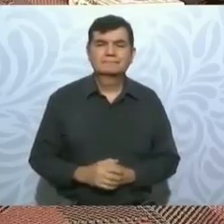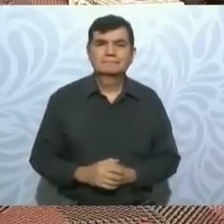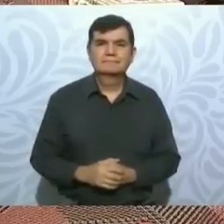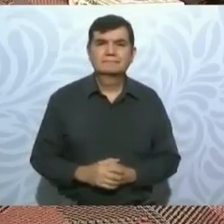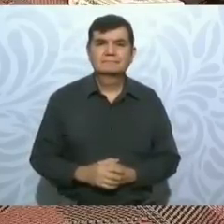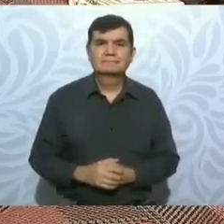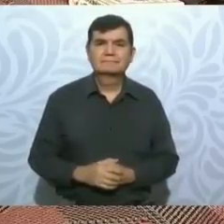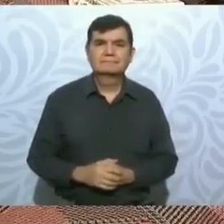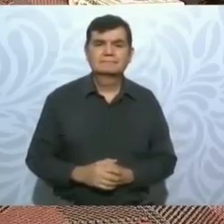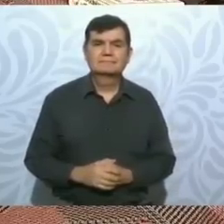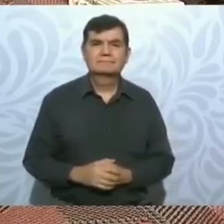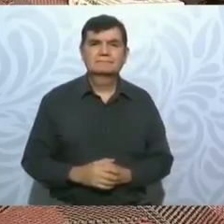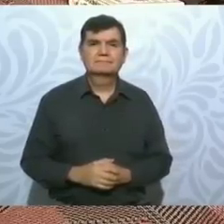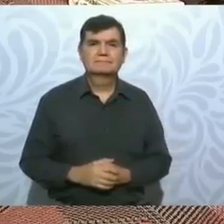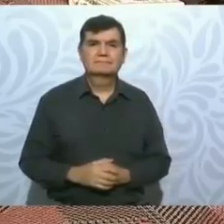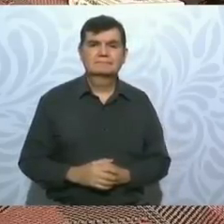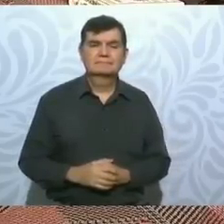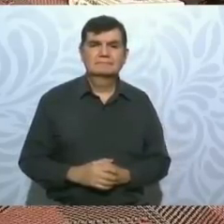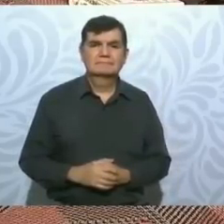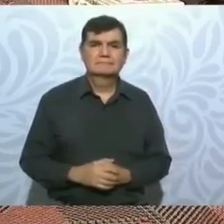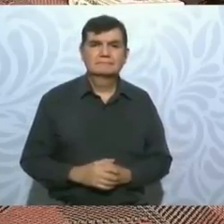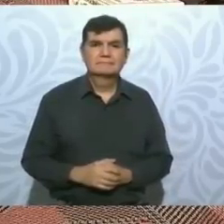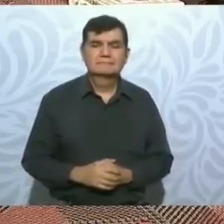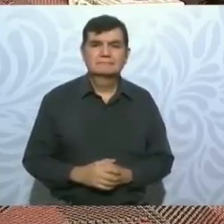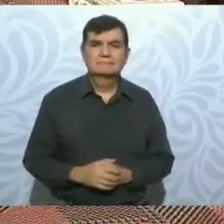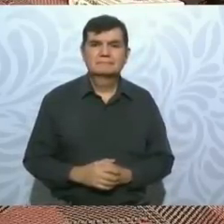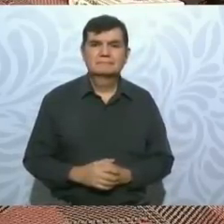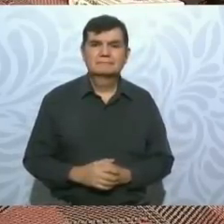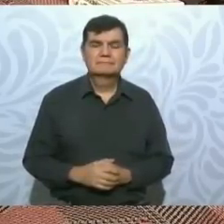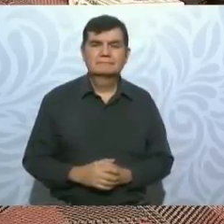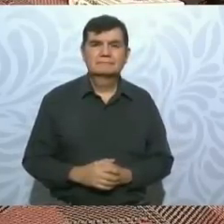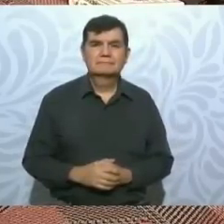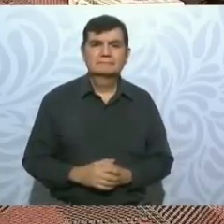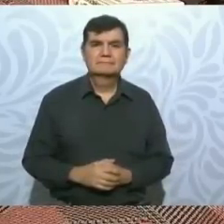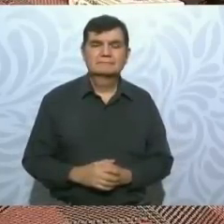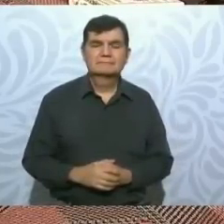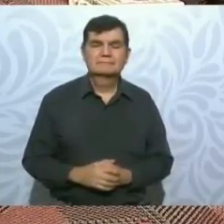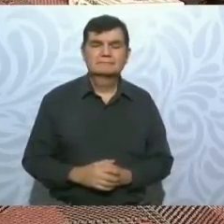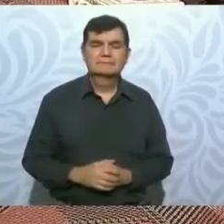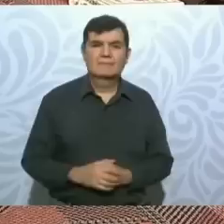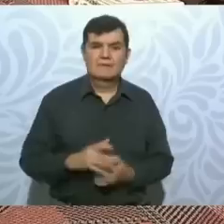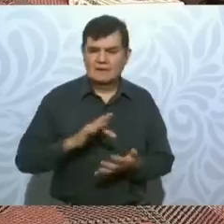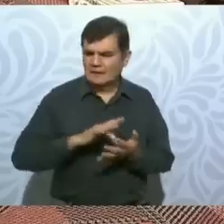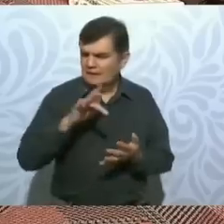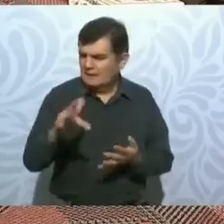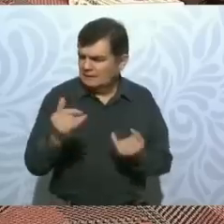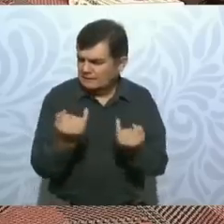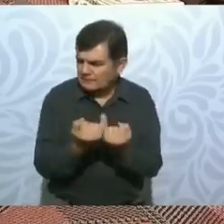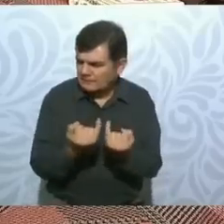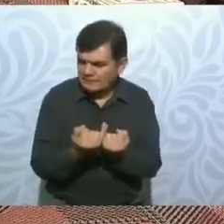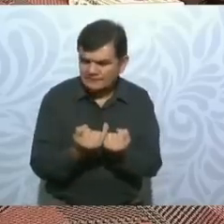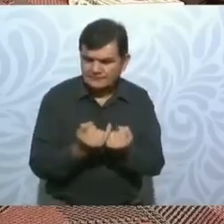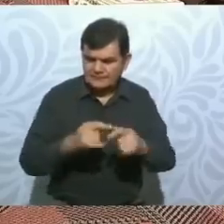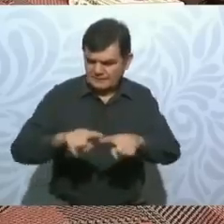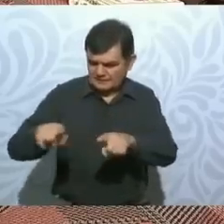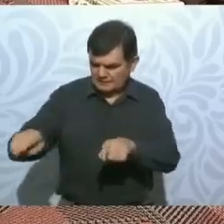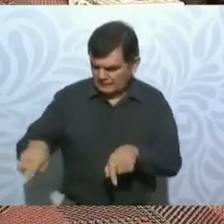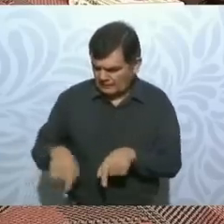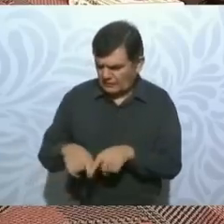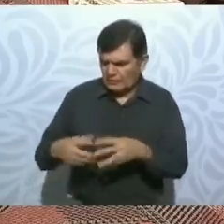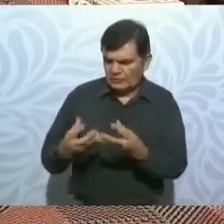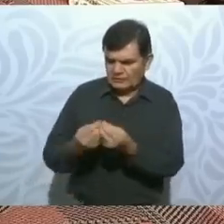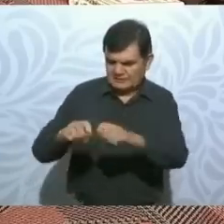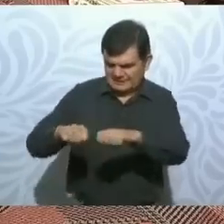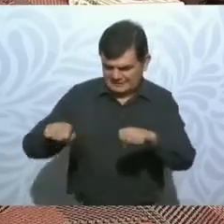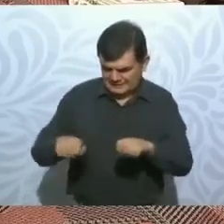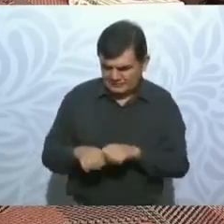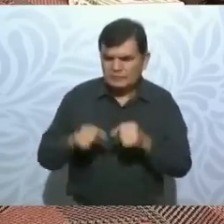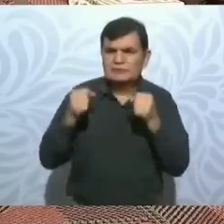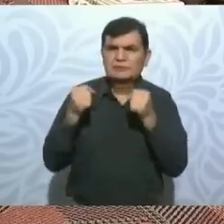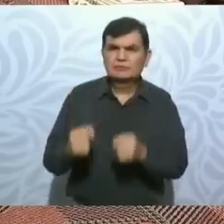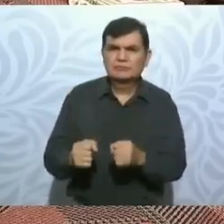Guerrero agradecer también al gabinete de seguridad que nos reunimos todos los